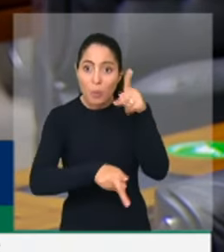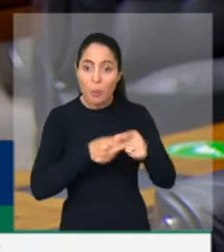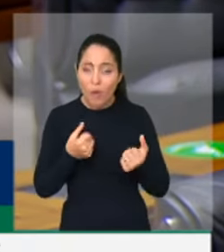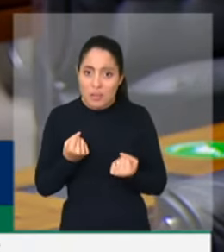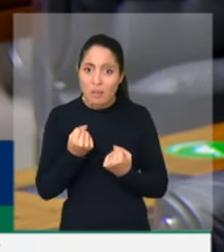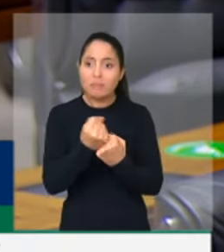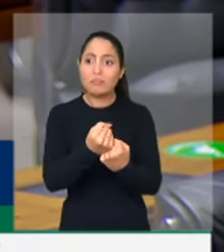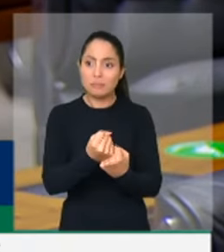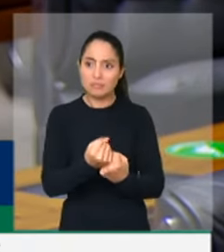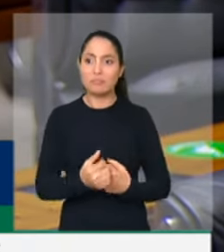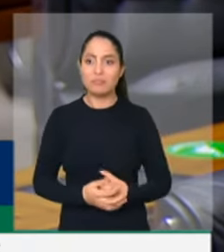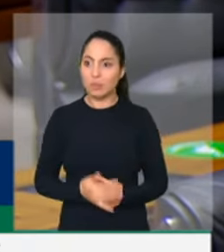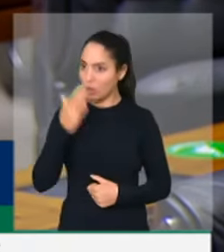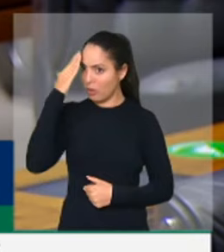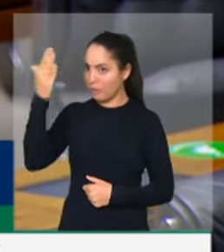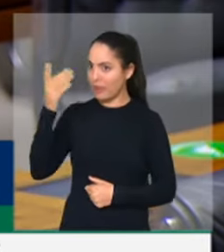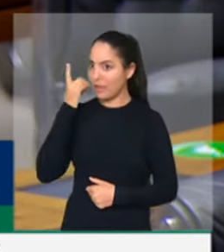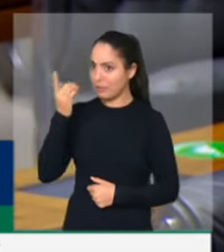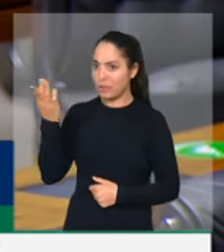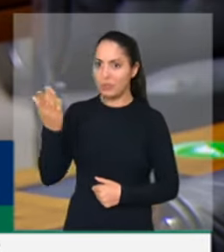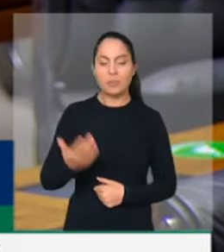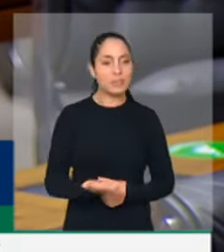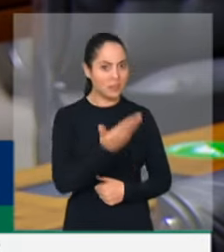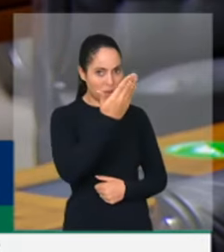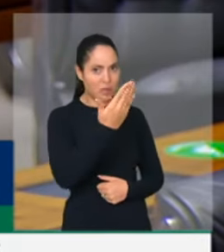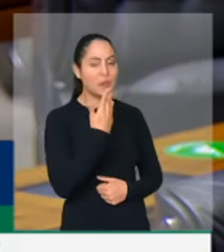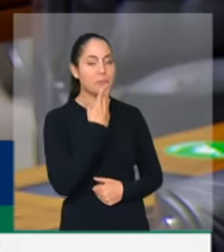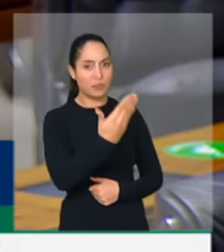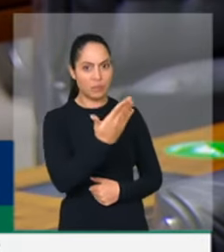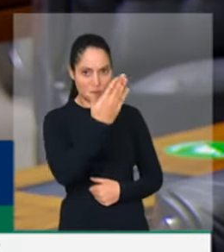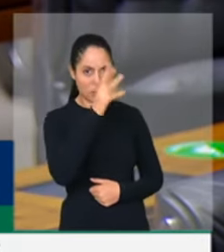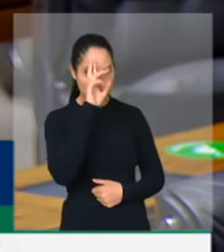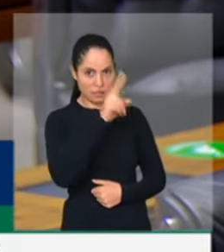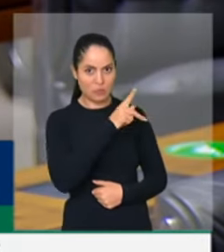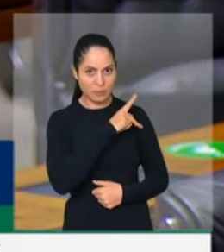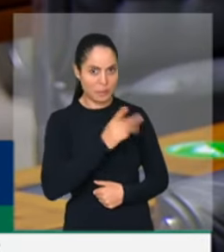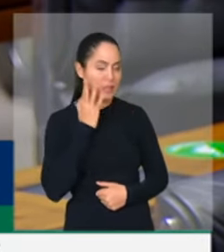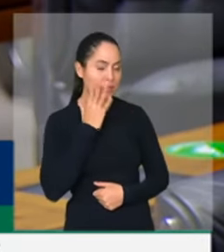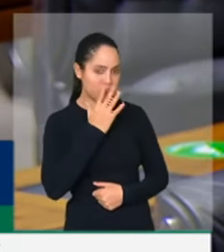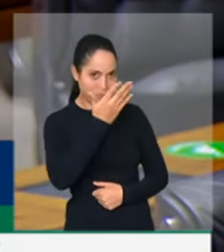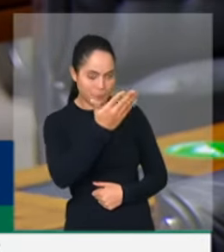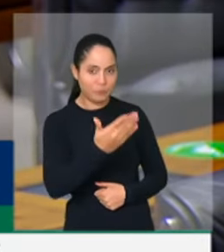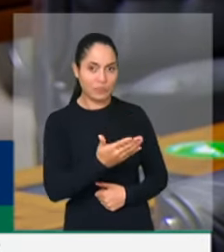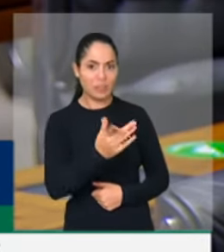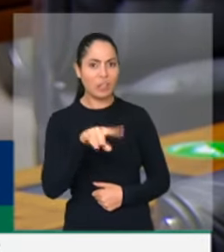FAZER UM APELO A V.EXA. QUE ESSE ESPÍRITO... DE NÓS APRECIÁRAMOS APENAS O TEMA DA COVID QUE ESTÁ TÃO PREOCUPANTE NO PAÍS SEJA